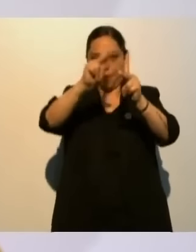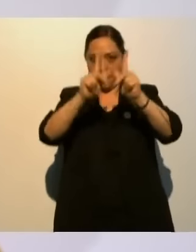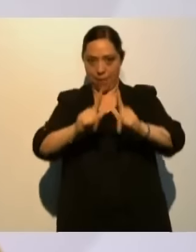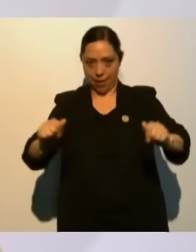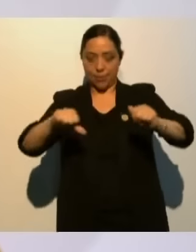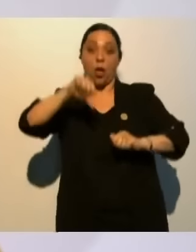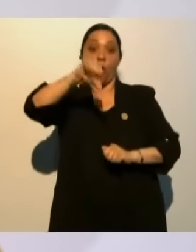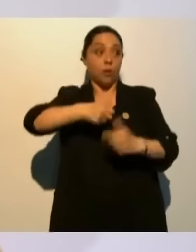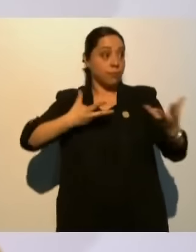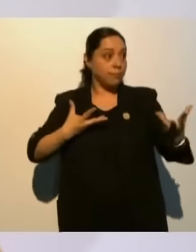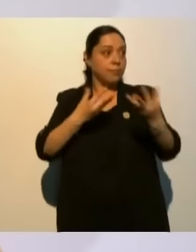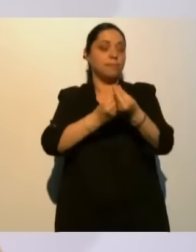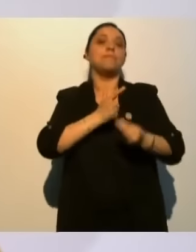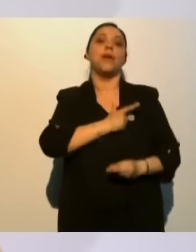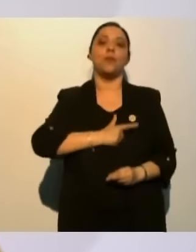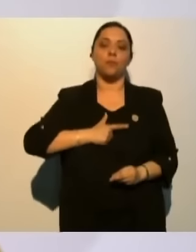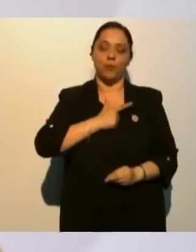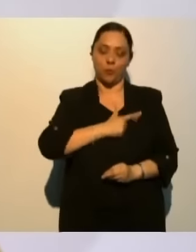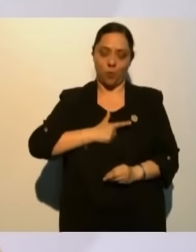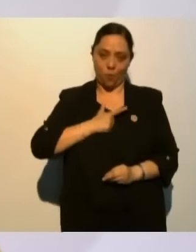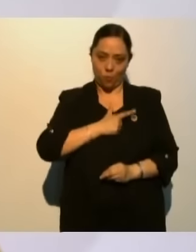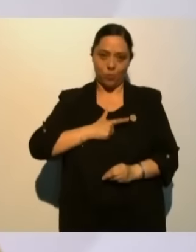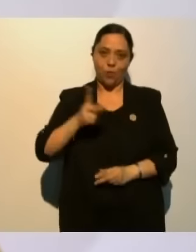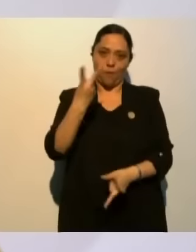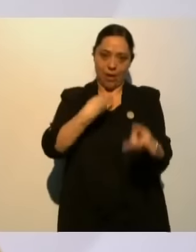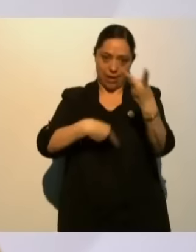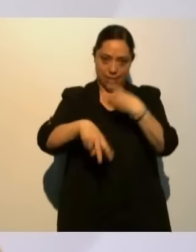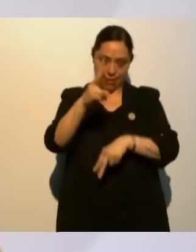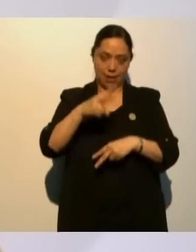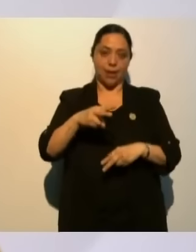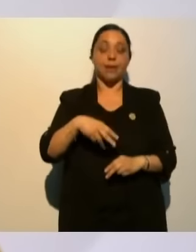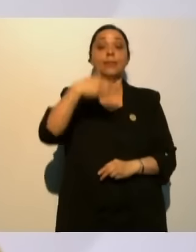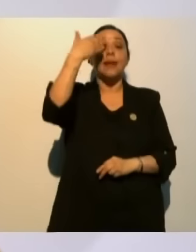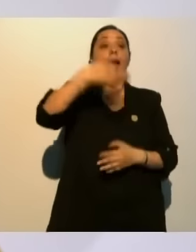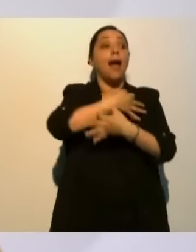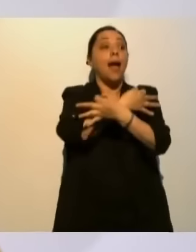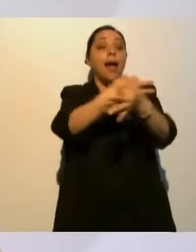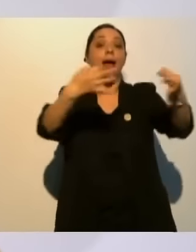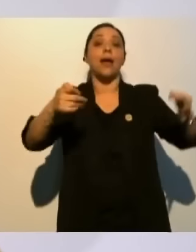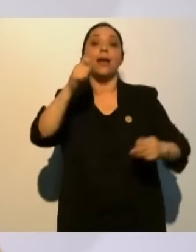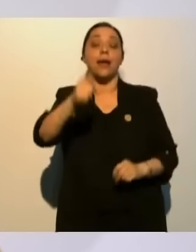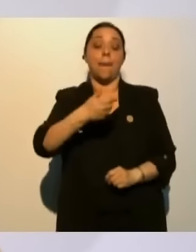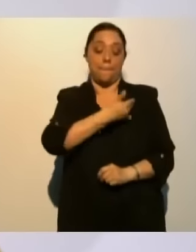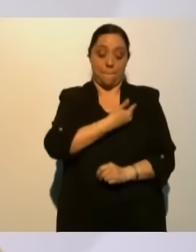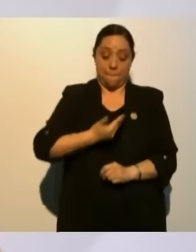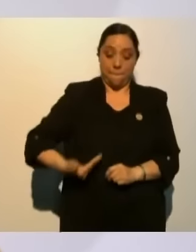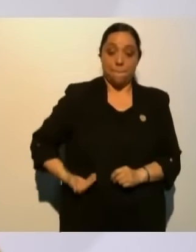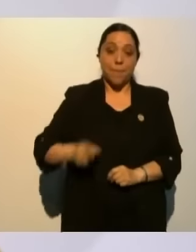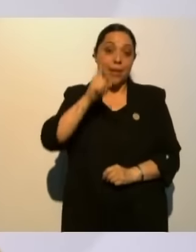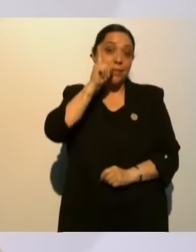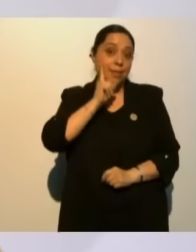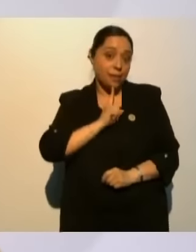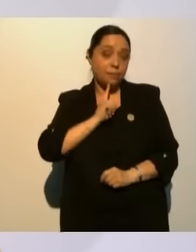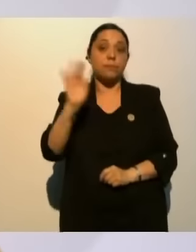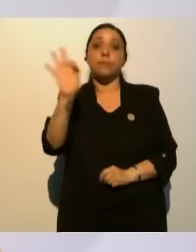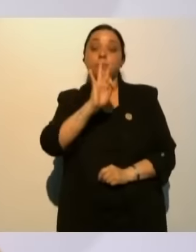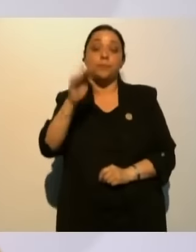ustedes que sepan que la presidenta a lo mejor no puede llegar a todos los municipios del país